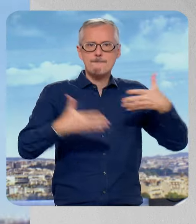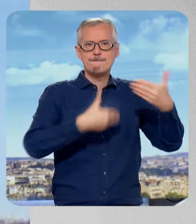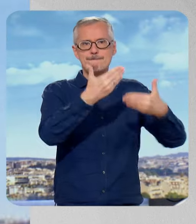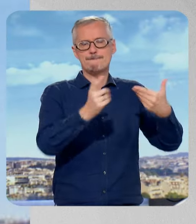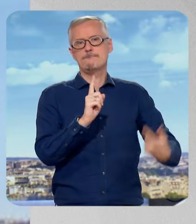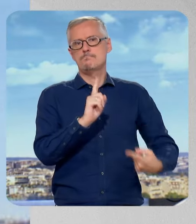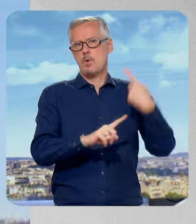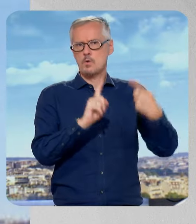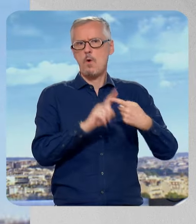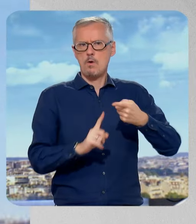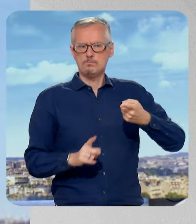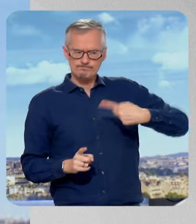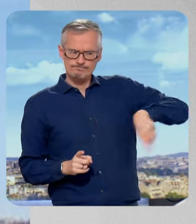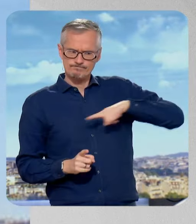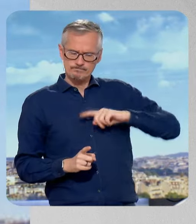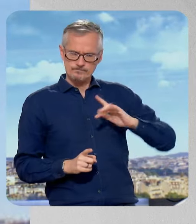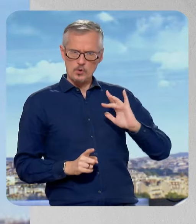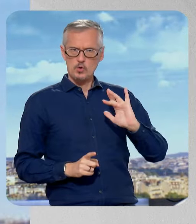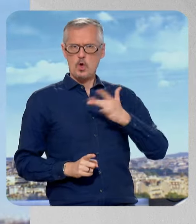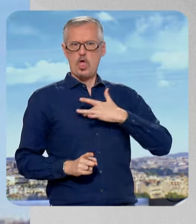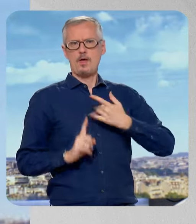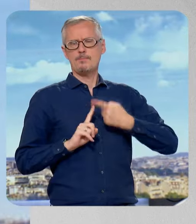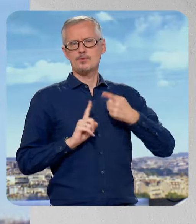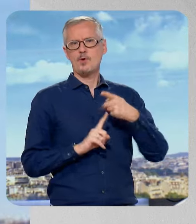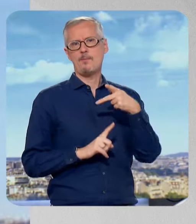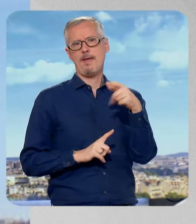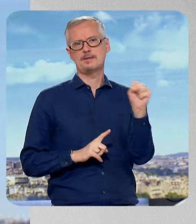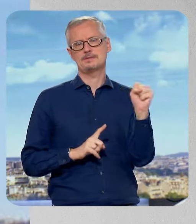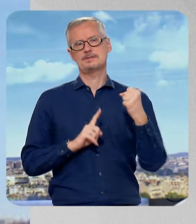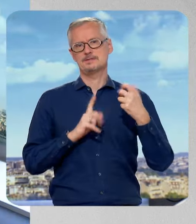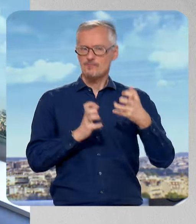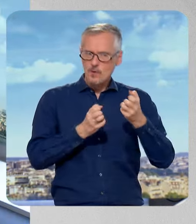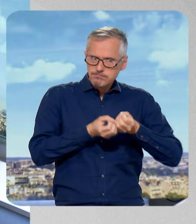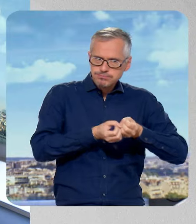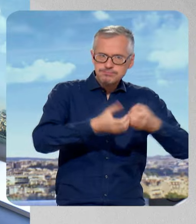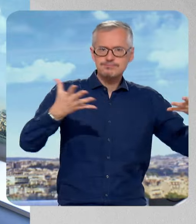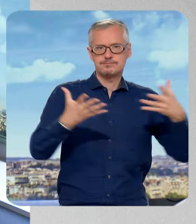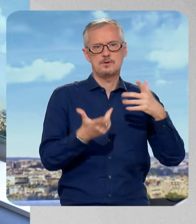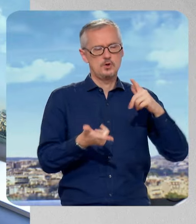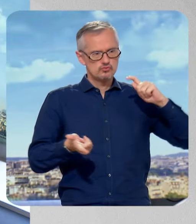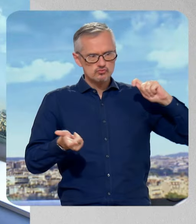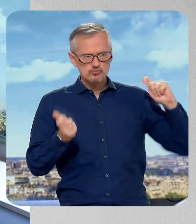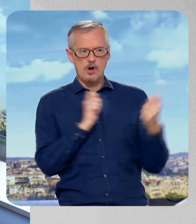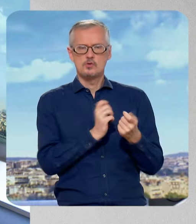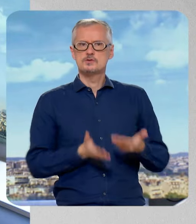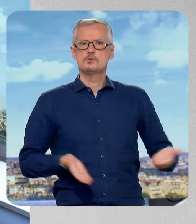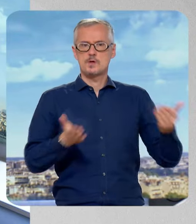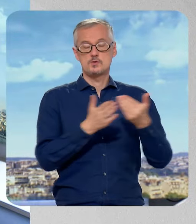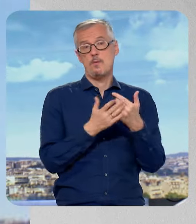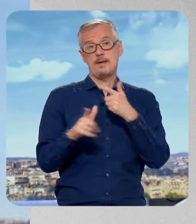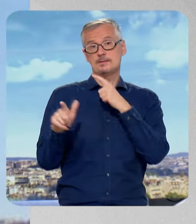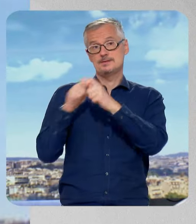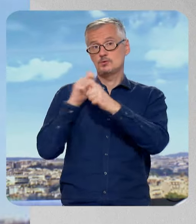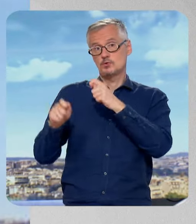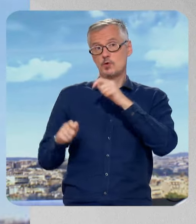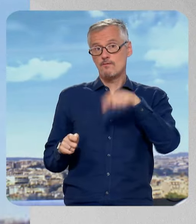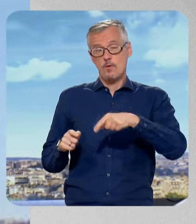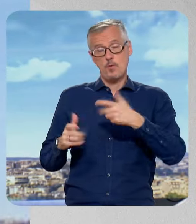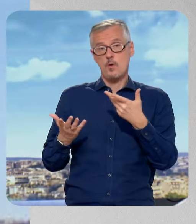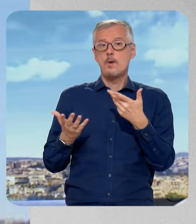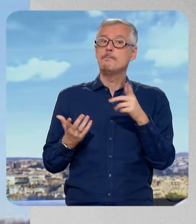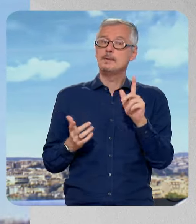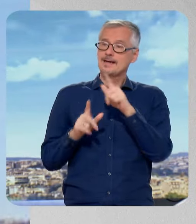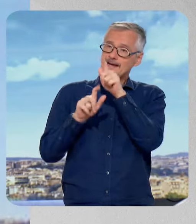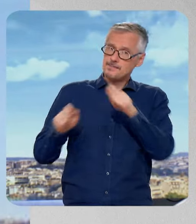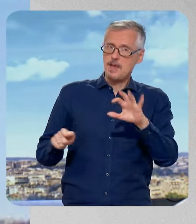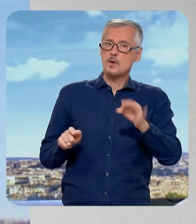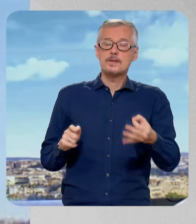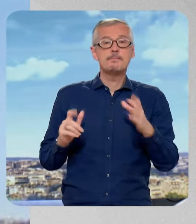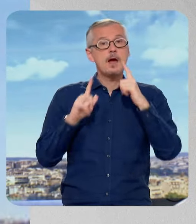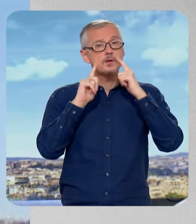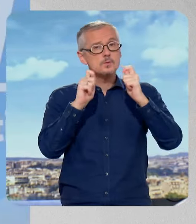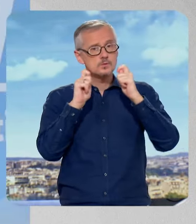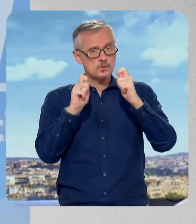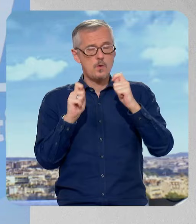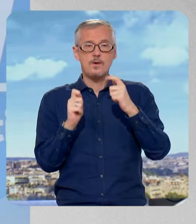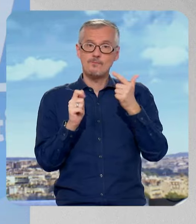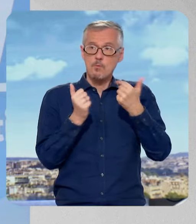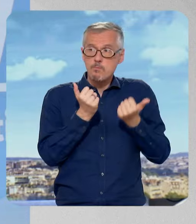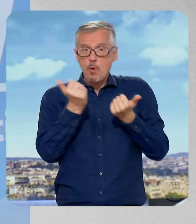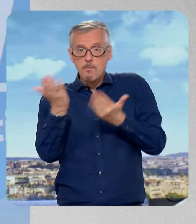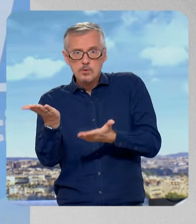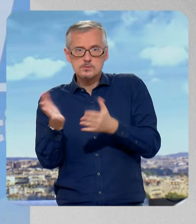et apporter des solutions.